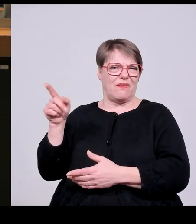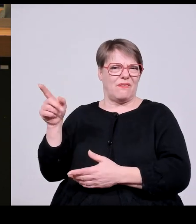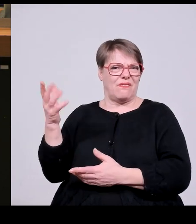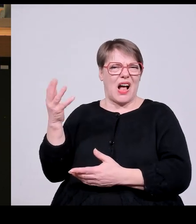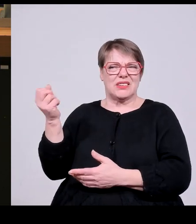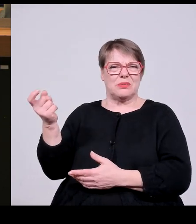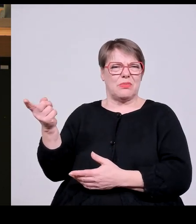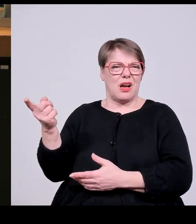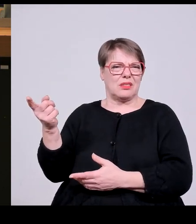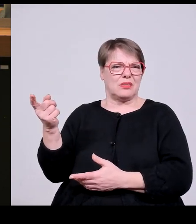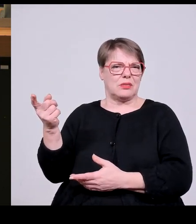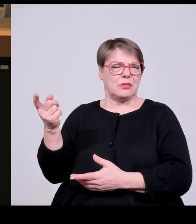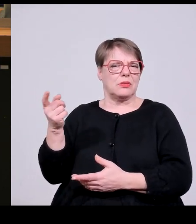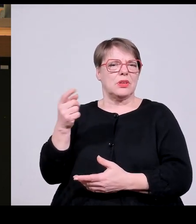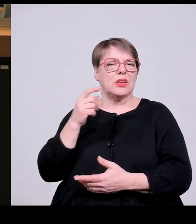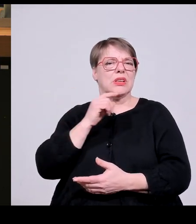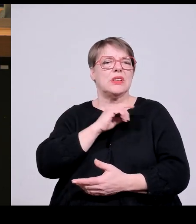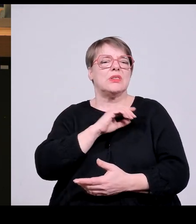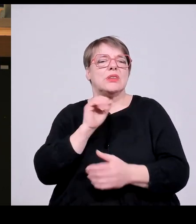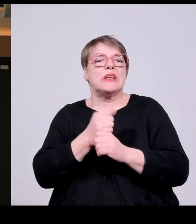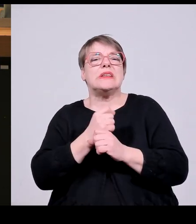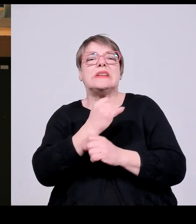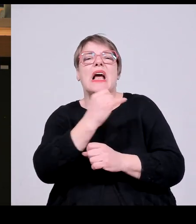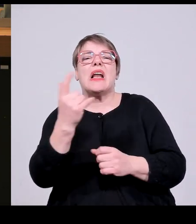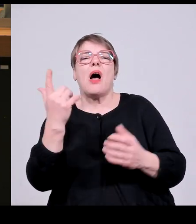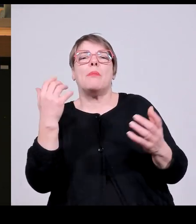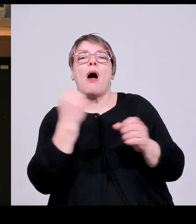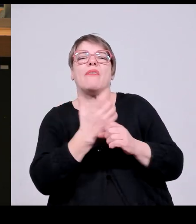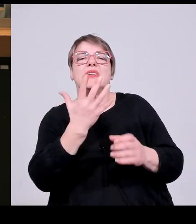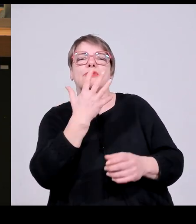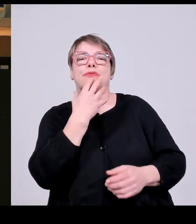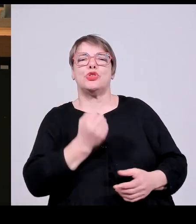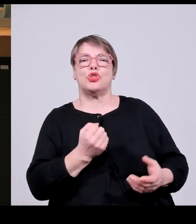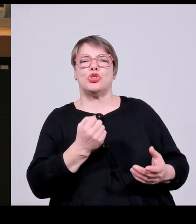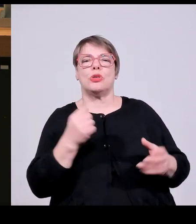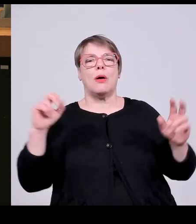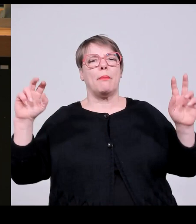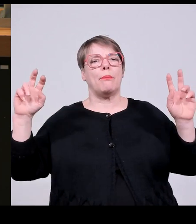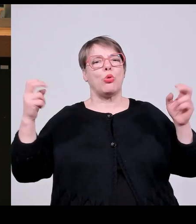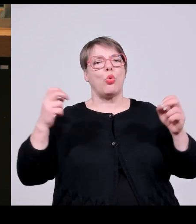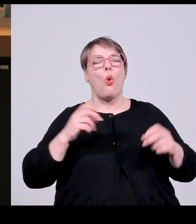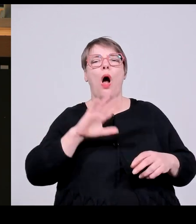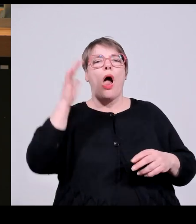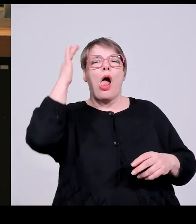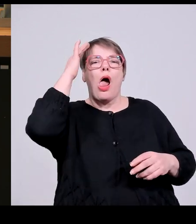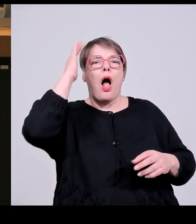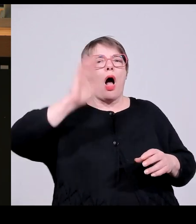kippen. Das ist doch ganz klar sage ich Ihnen verraten Geheimnis nicht mit uns.